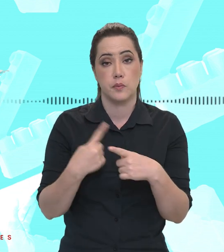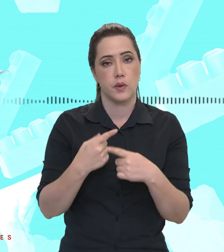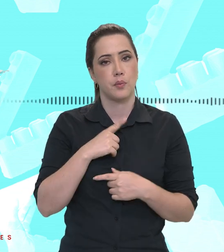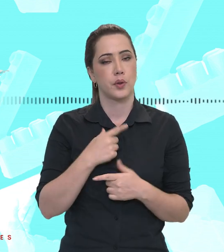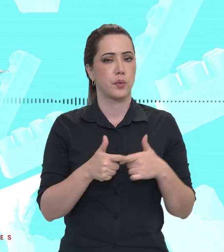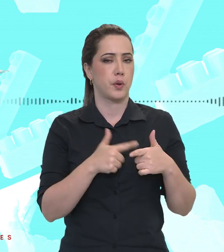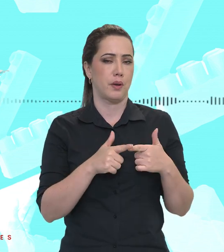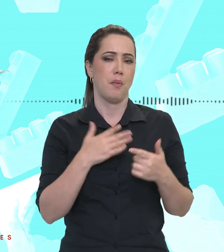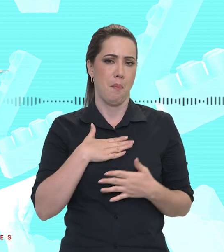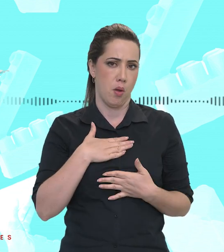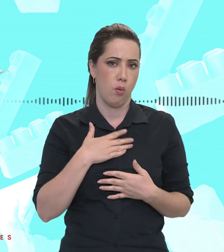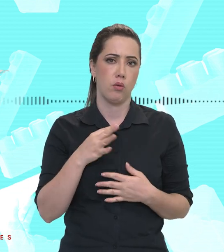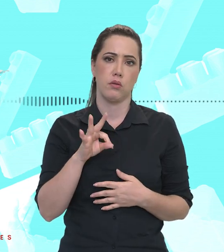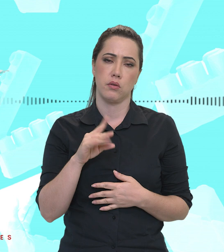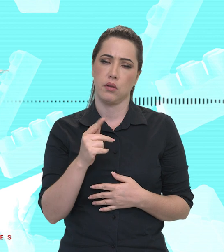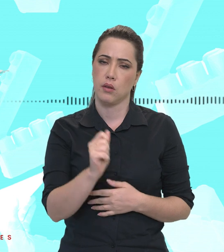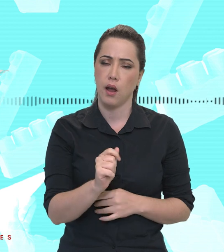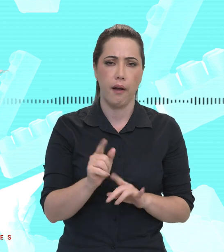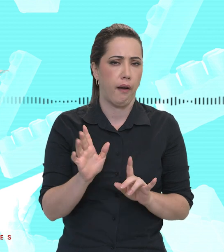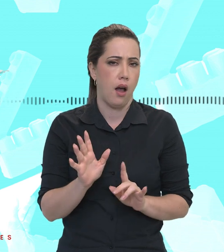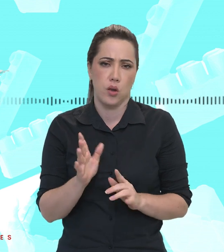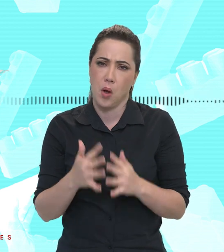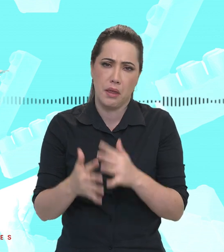minhas questões não atrapalhem as questões dela.